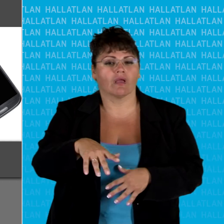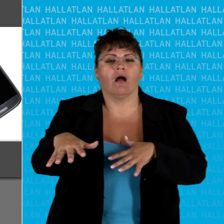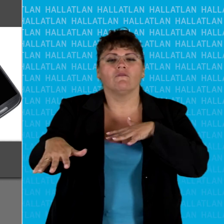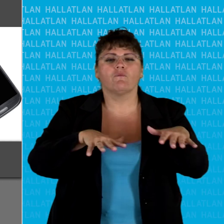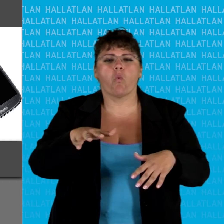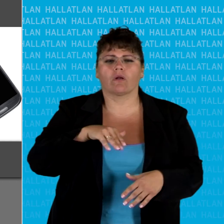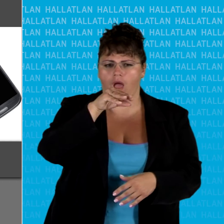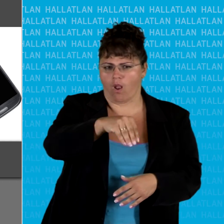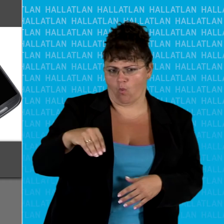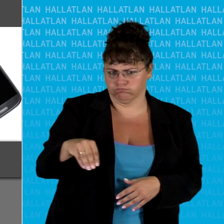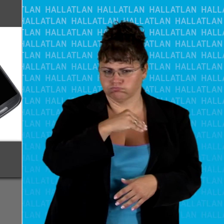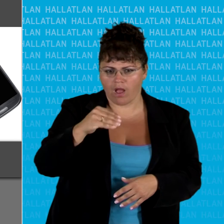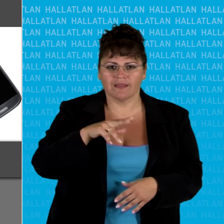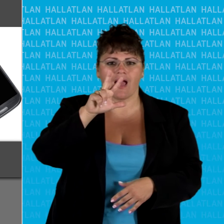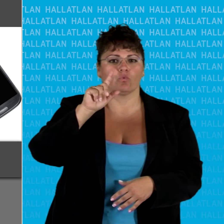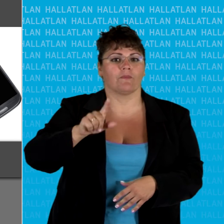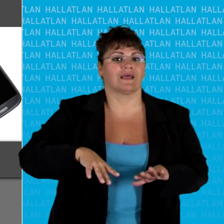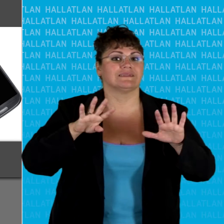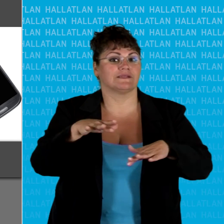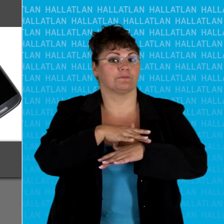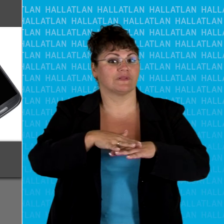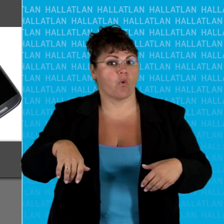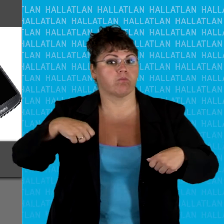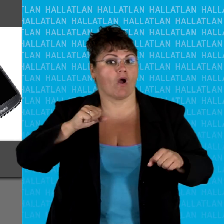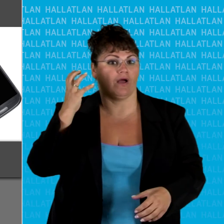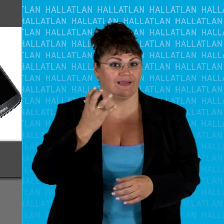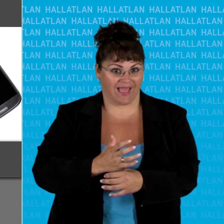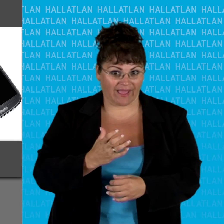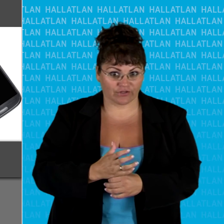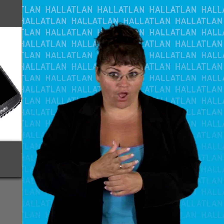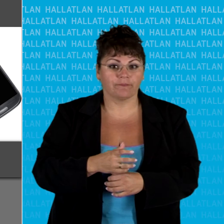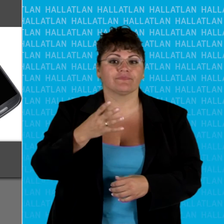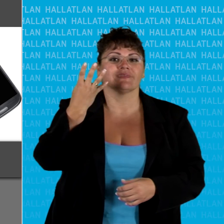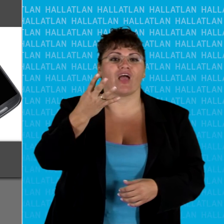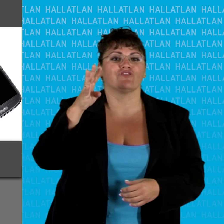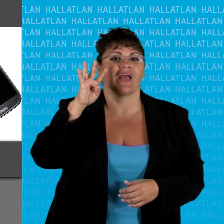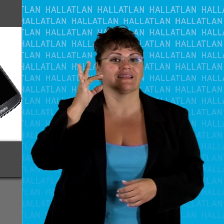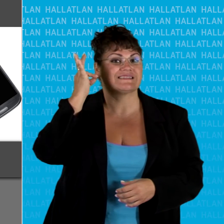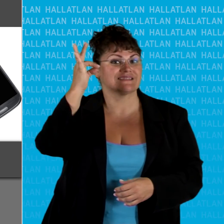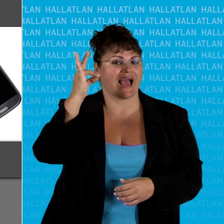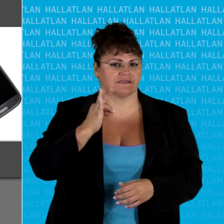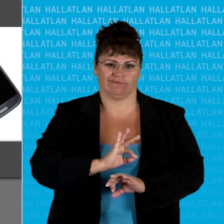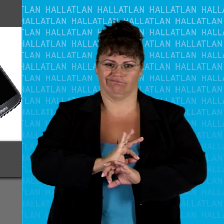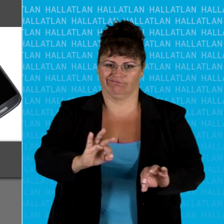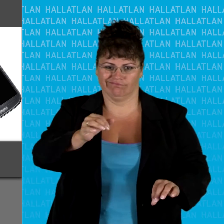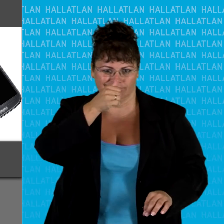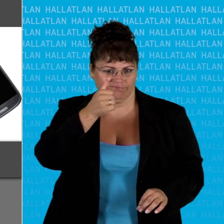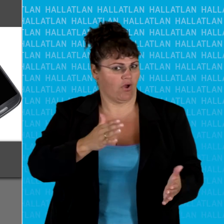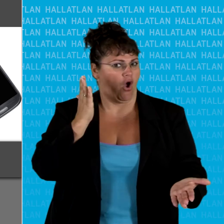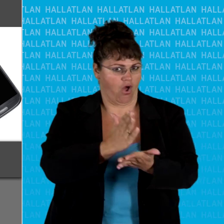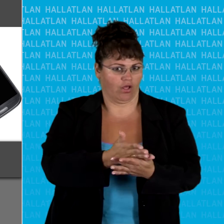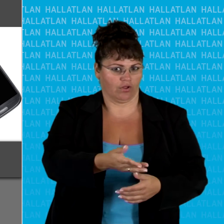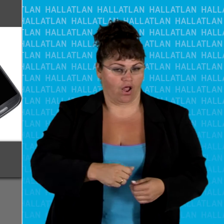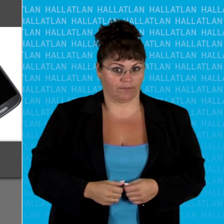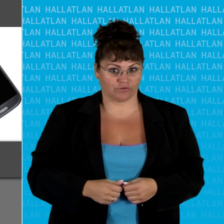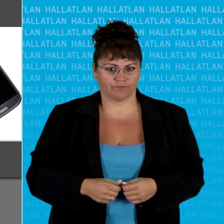a forgalomban lévő 3,9 millió bankkártya 44 százaléka alkalmas rá.